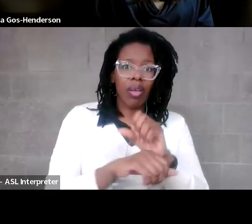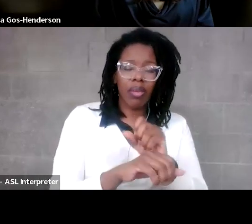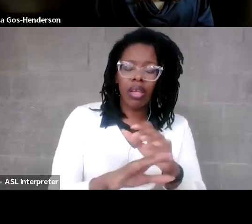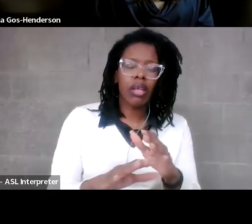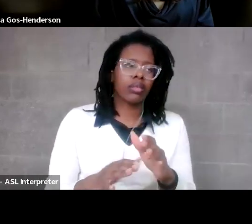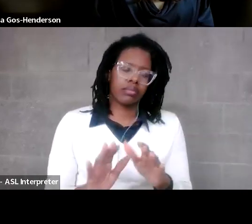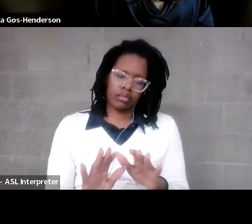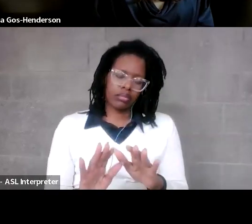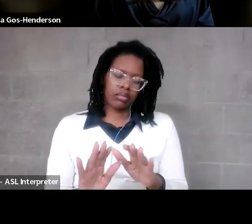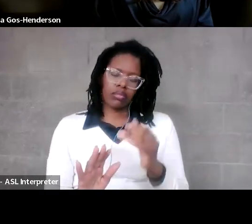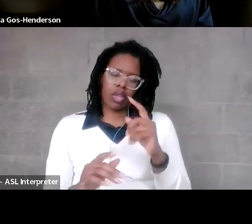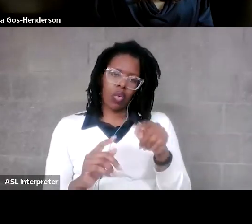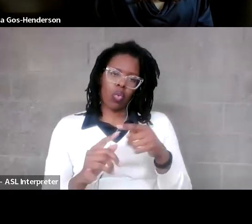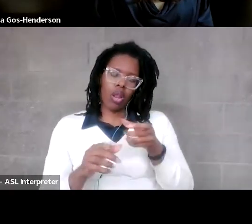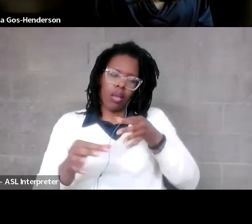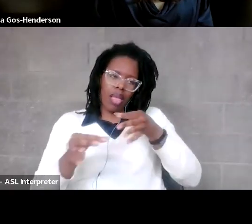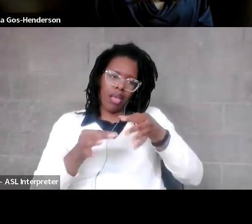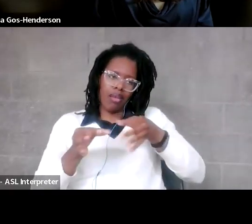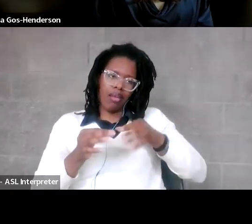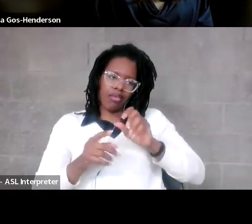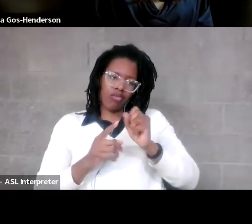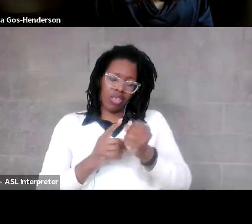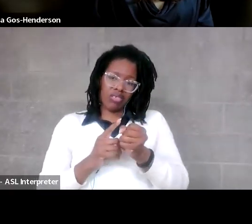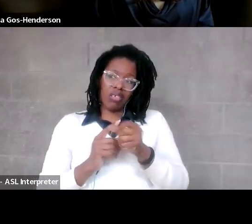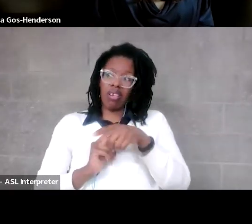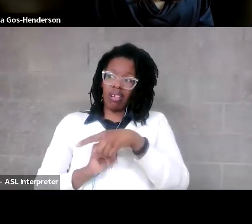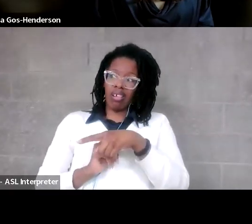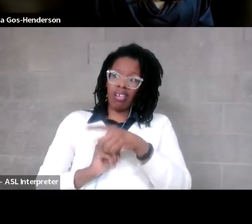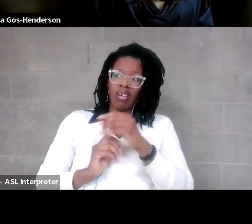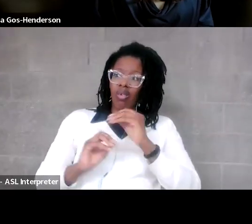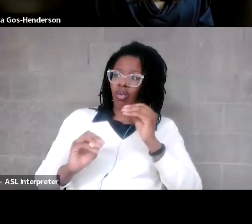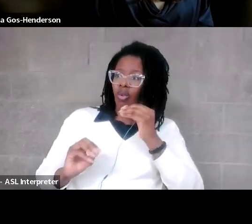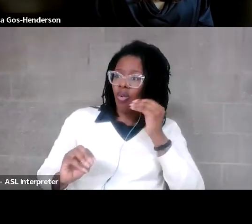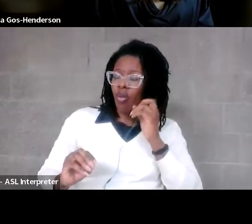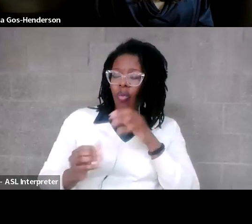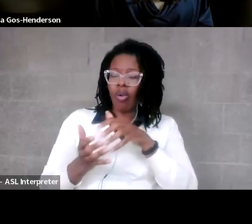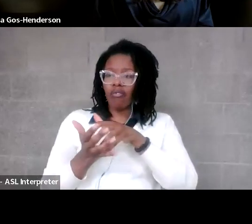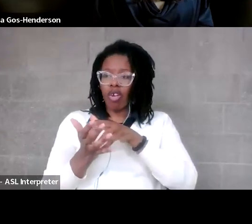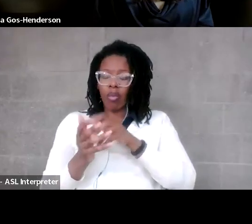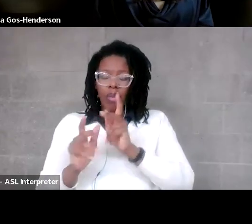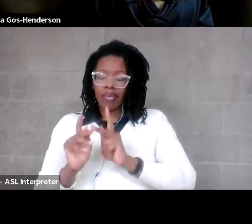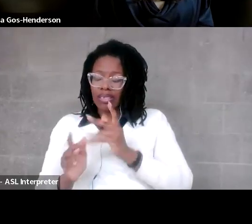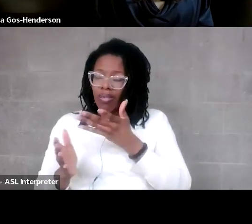Tan pronto como expliques las situaciones de ser una persona sin hogar o alguien que esté en una población vulnerable o alguien